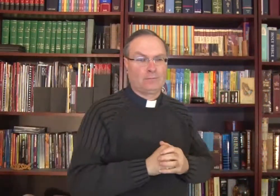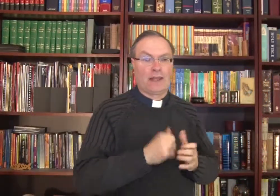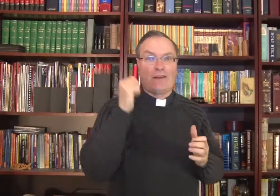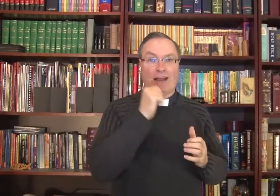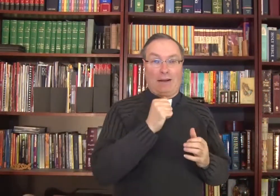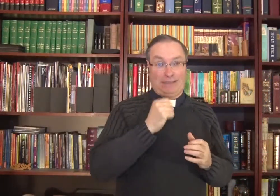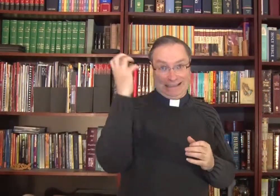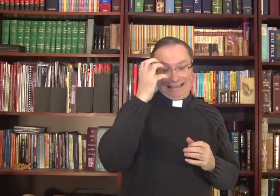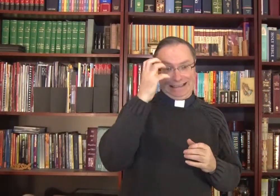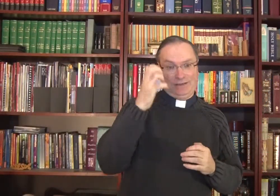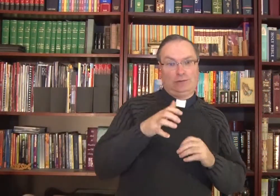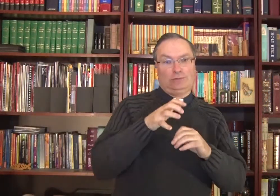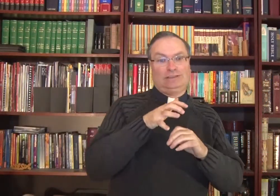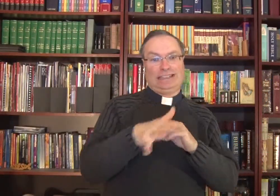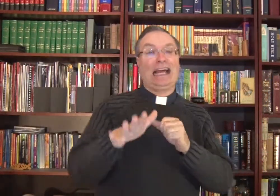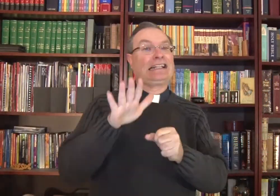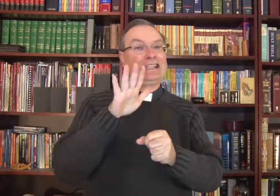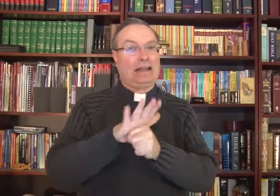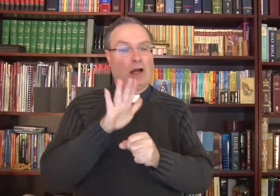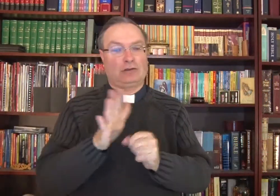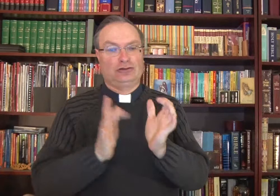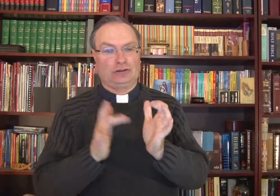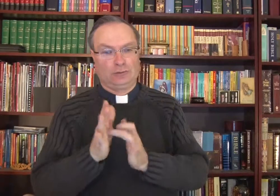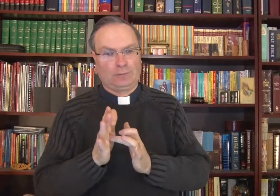La femme ivre du sang des témoins de Jésus.